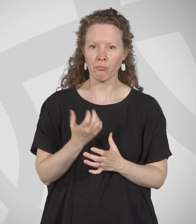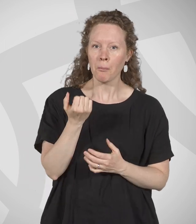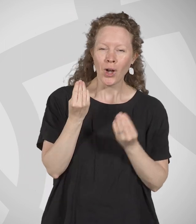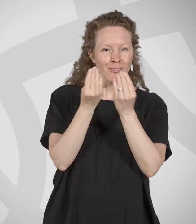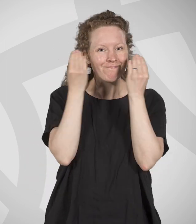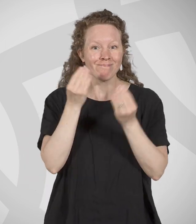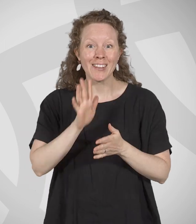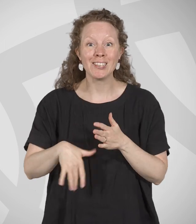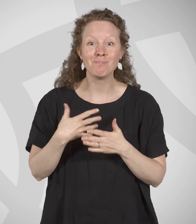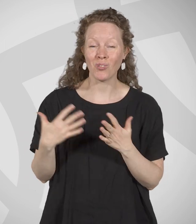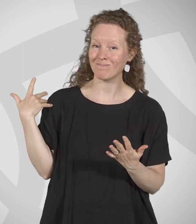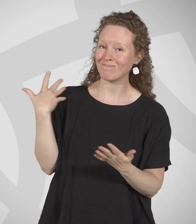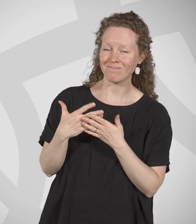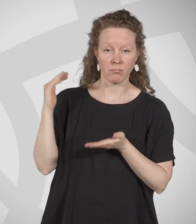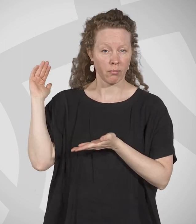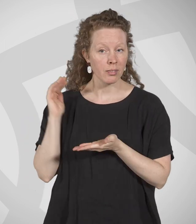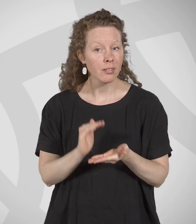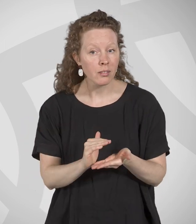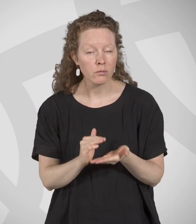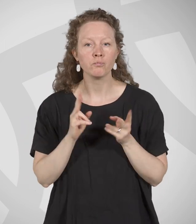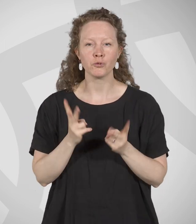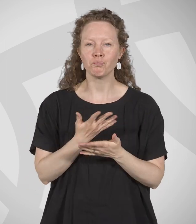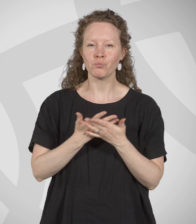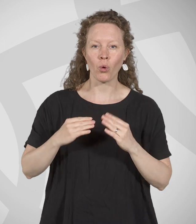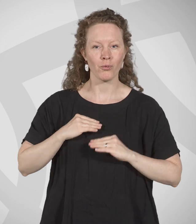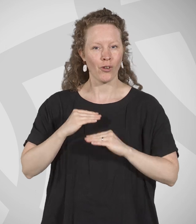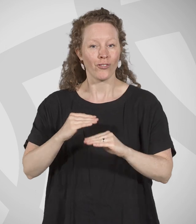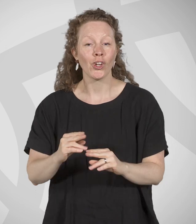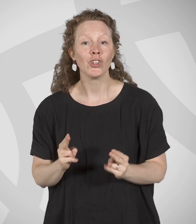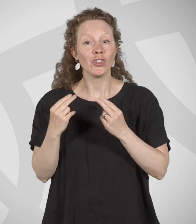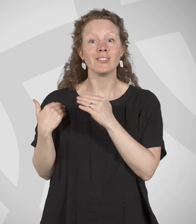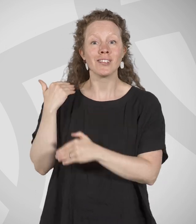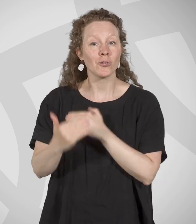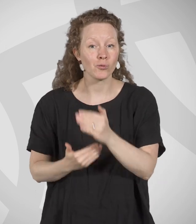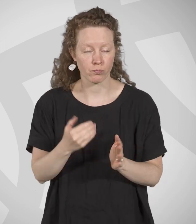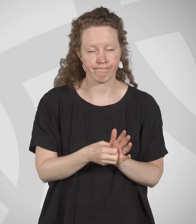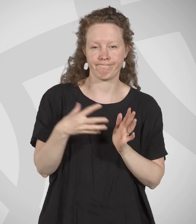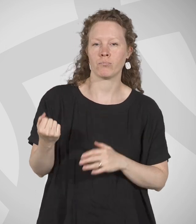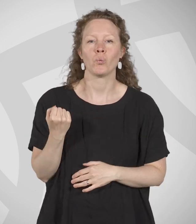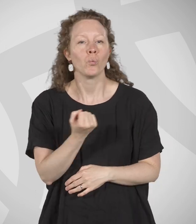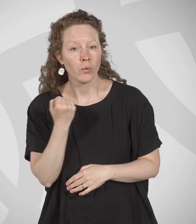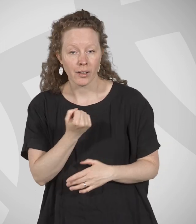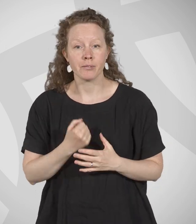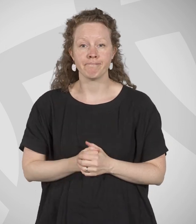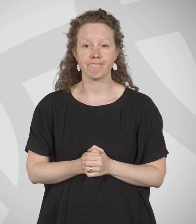Möjligheterna att lära sig teckenspråk har minskat avsevärt - och språkets överföring till nya generationer är därför hotad.